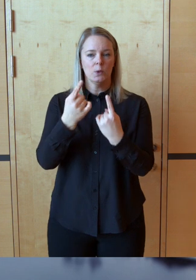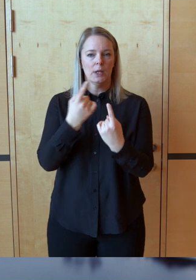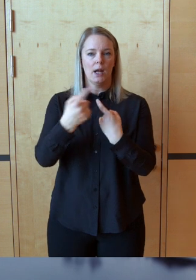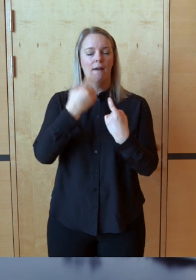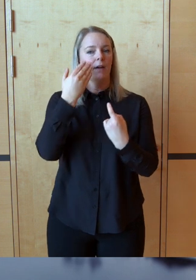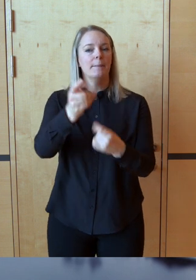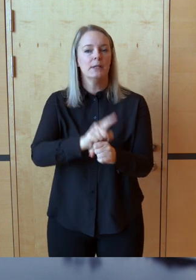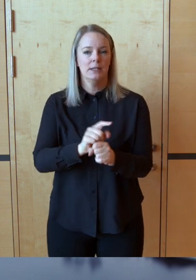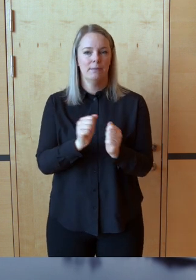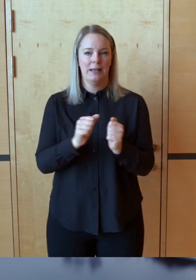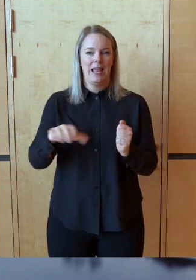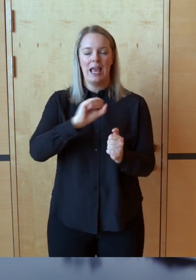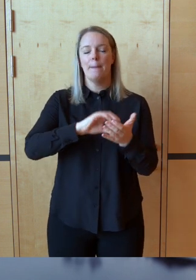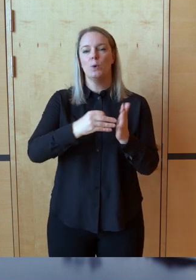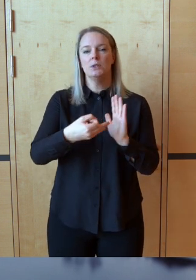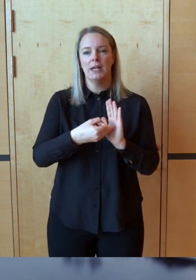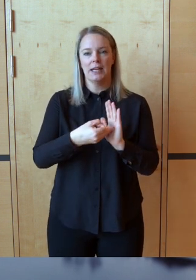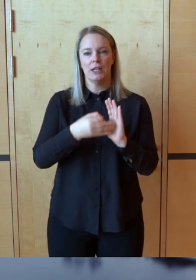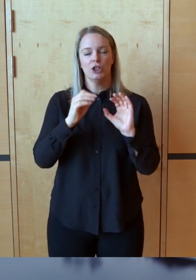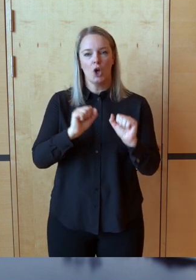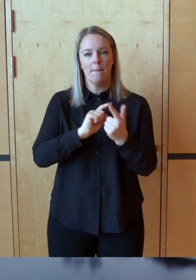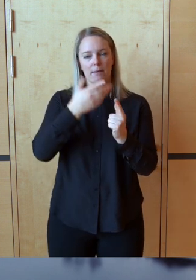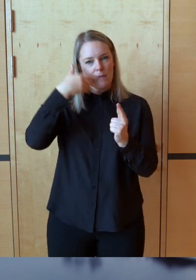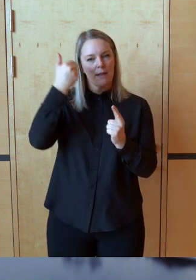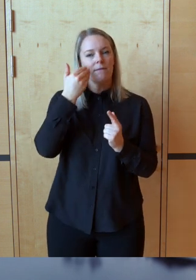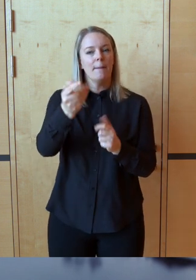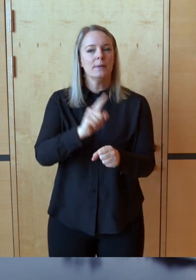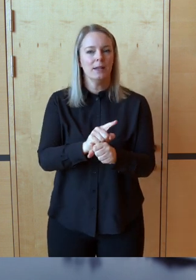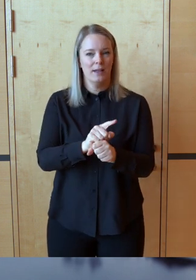Men Hela projektet vill att det ska bli bättre i framtiden med bror Komplett